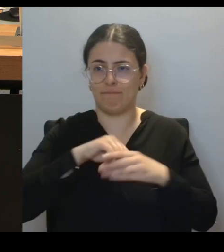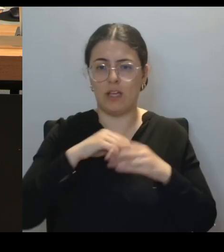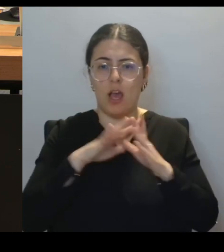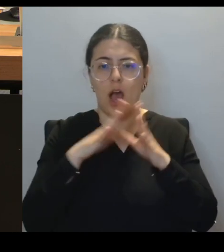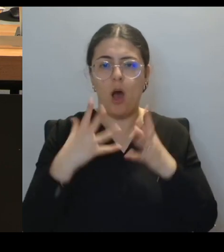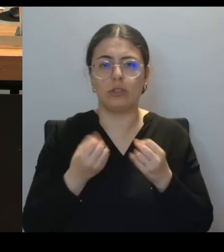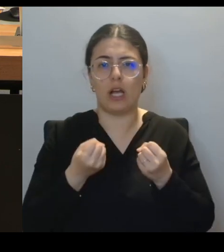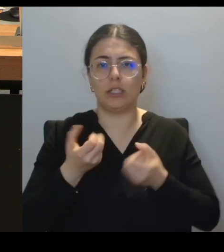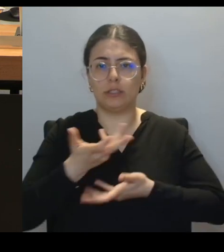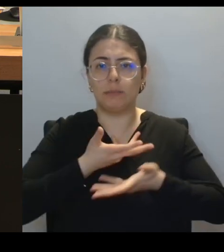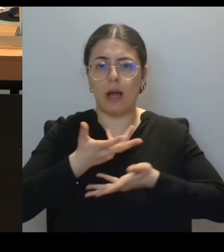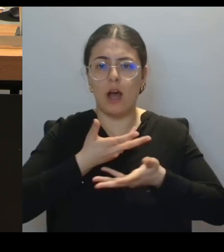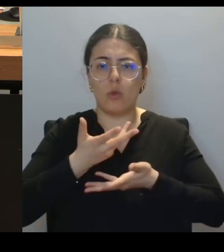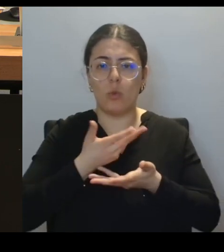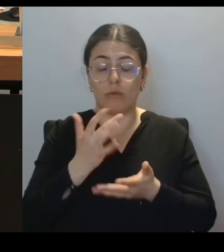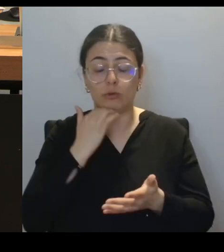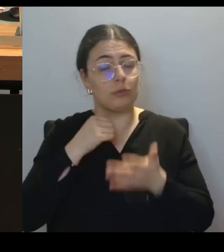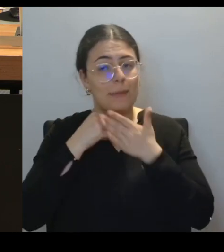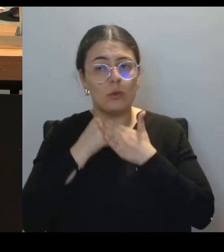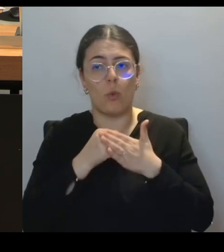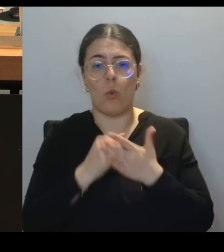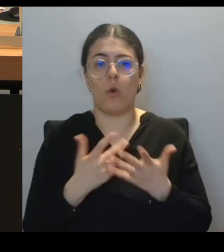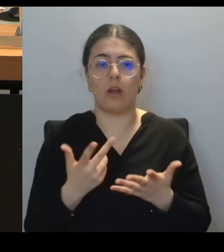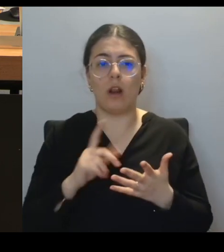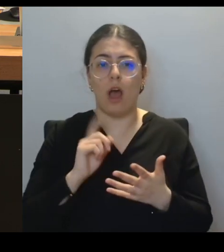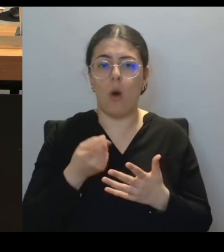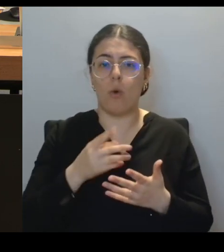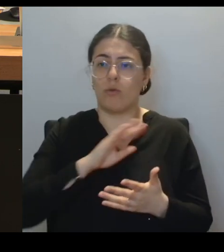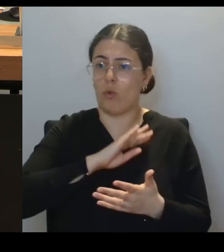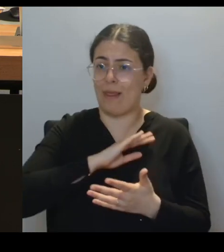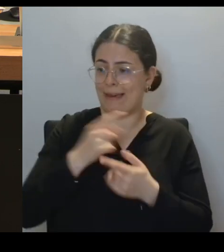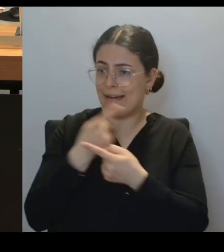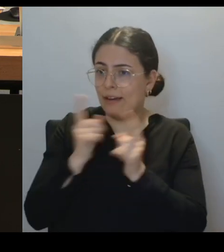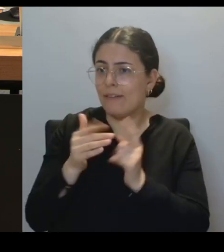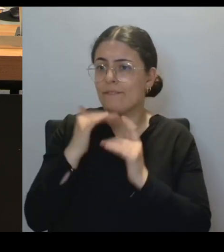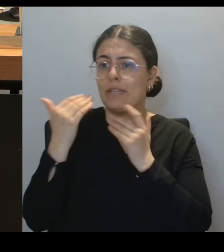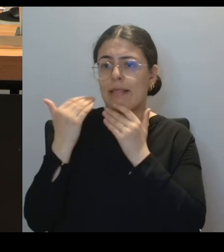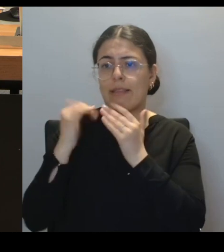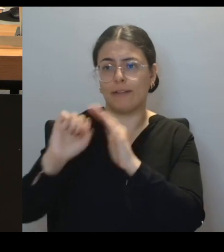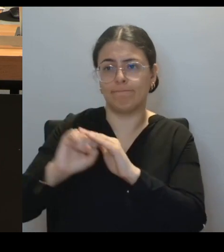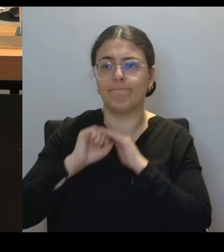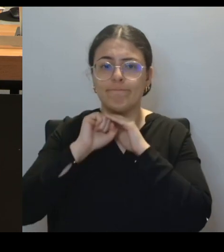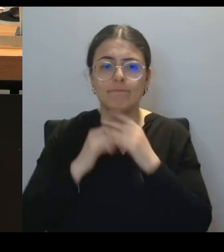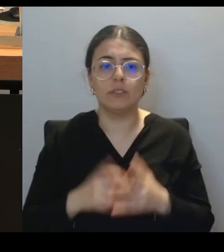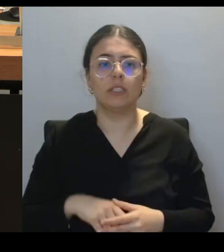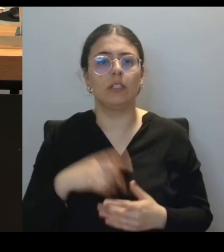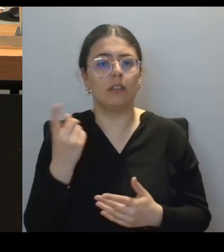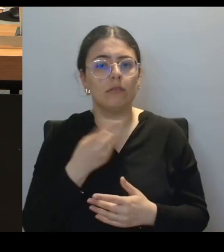und Kollegen bedanken. Ich glaube, es gibt auch ein sehr, sehr großes Engagement in dem Fall von Herrn Staatssekretär Biehl jetzt